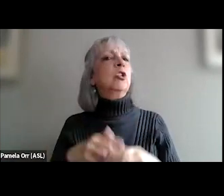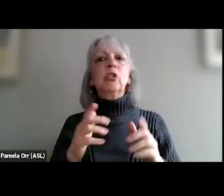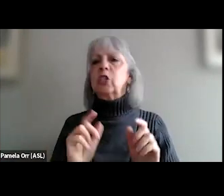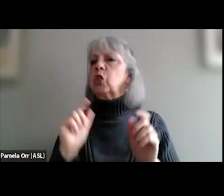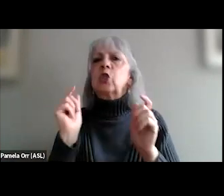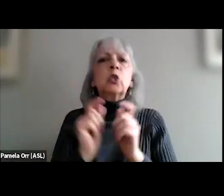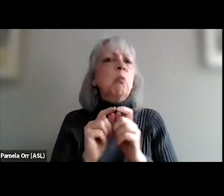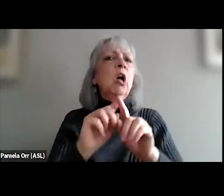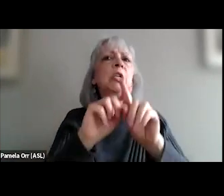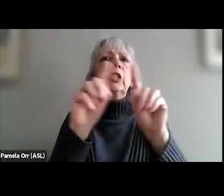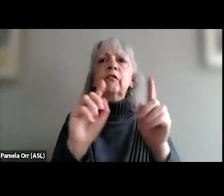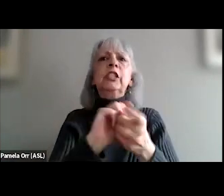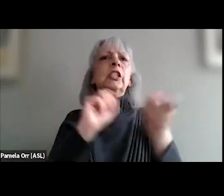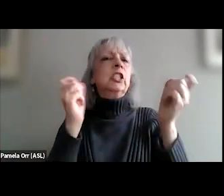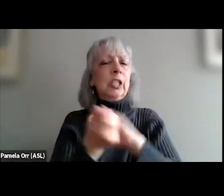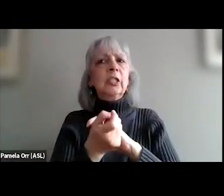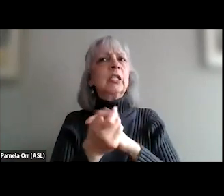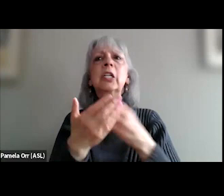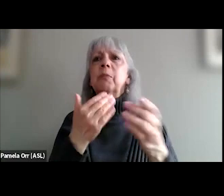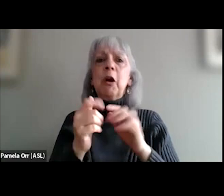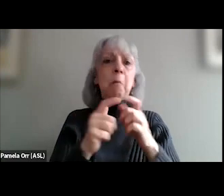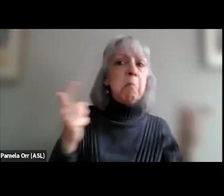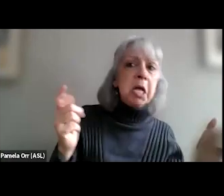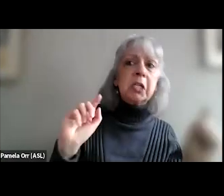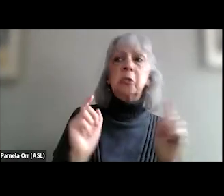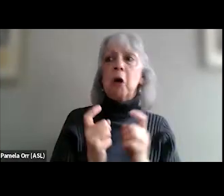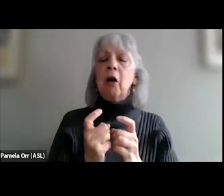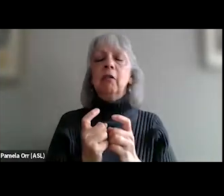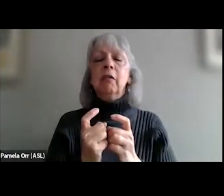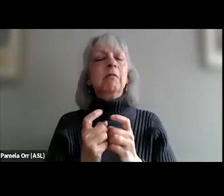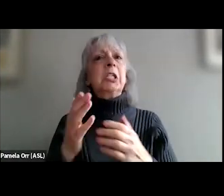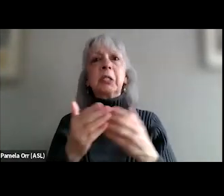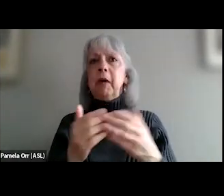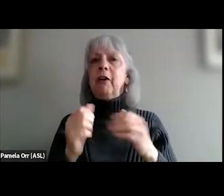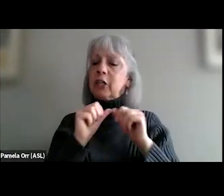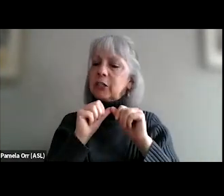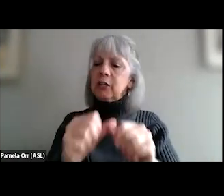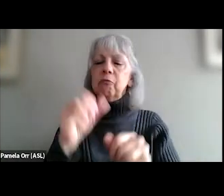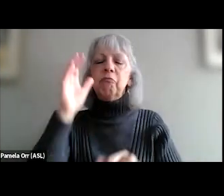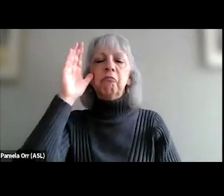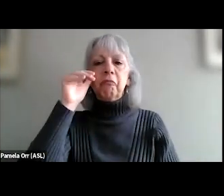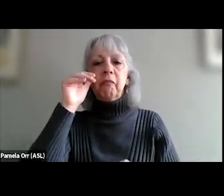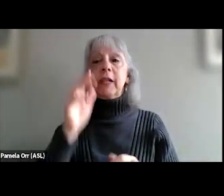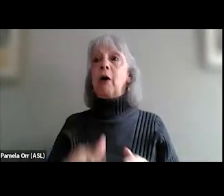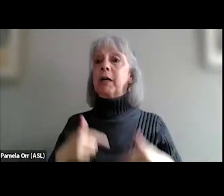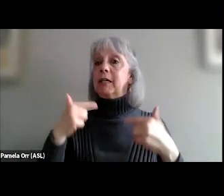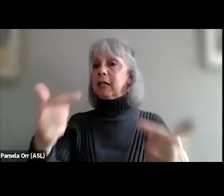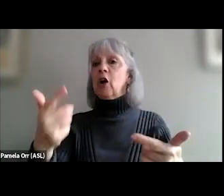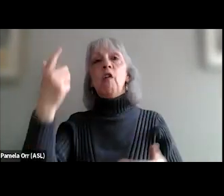aun así, hacemos un cambio. Cederé la palabra y pasaremos